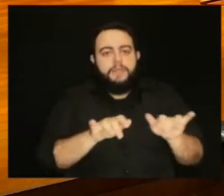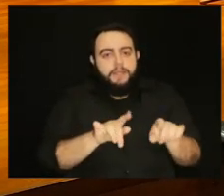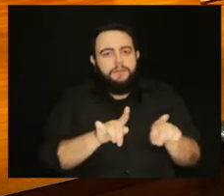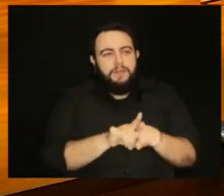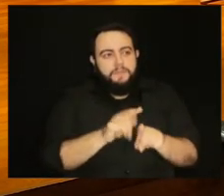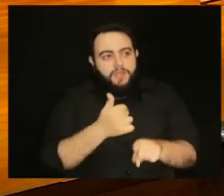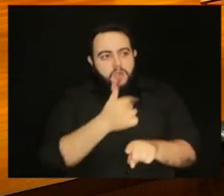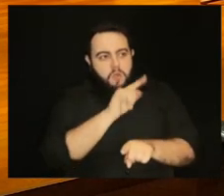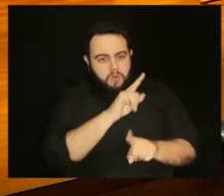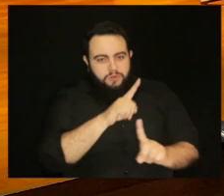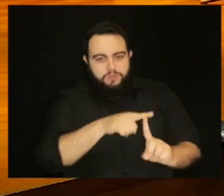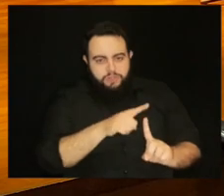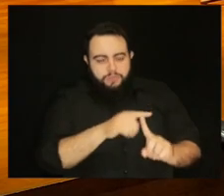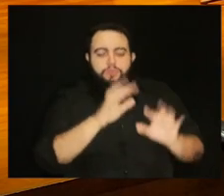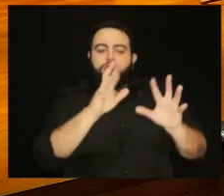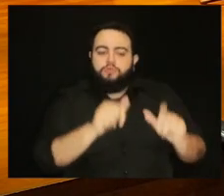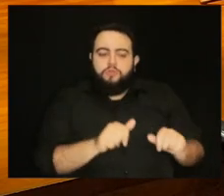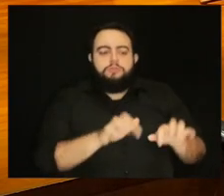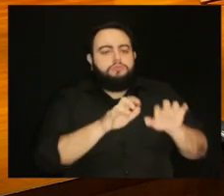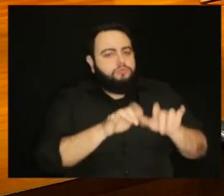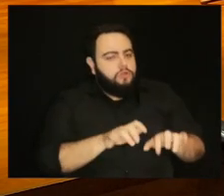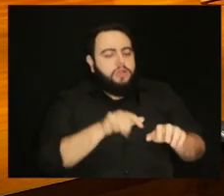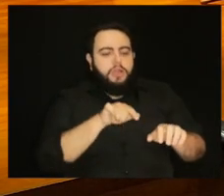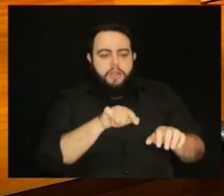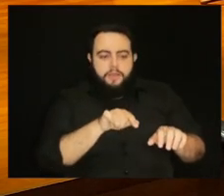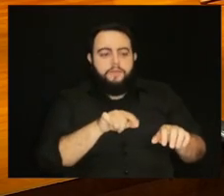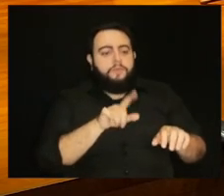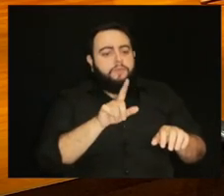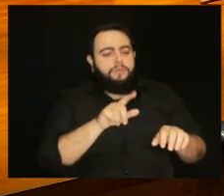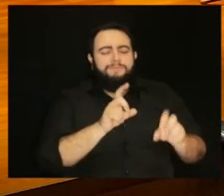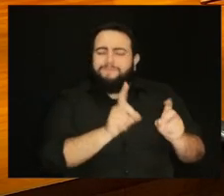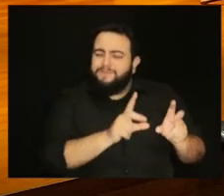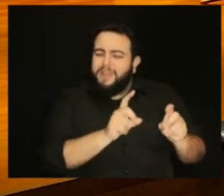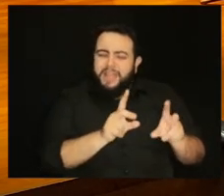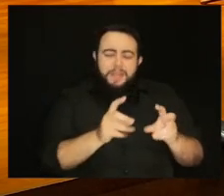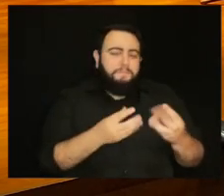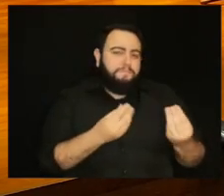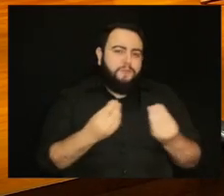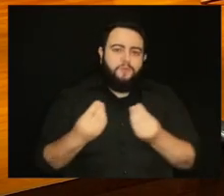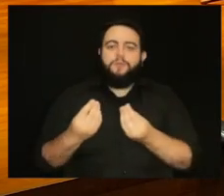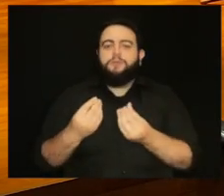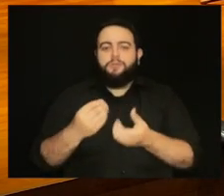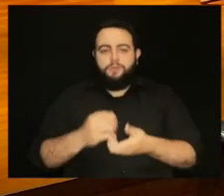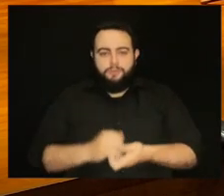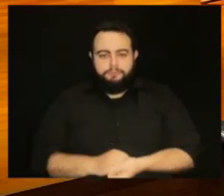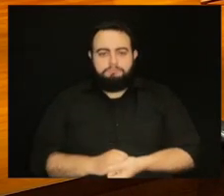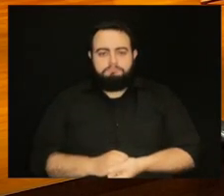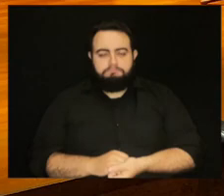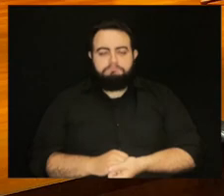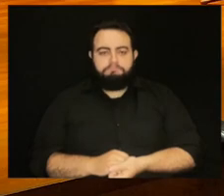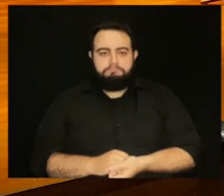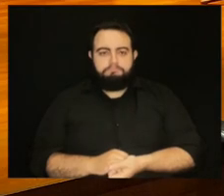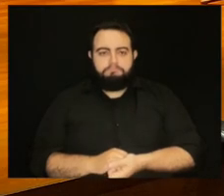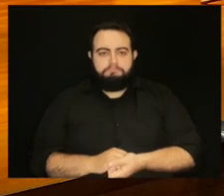cidade todos tocavam, que foi uma uma partitura vendidíssima